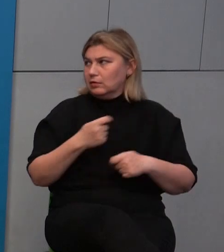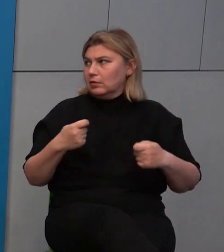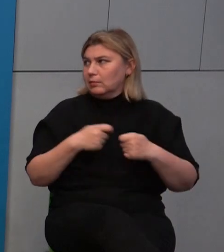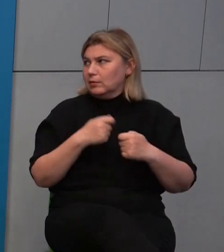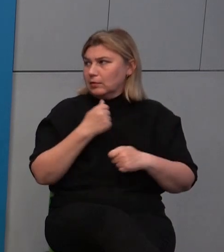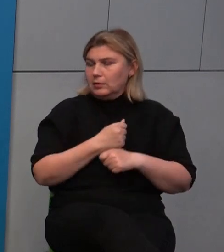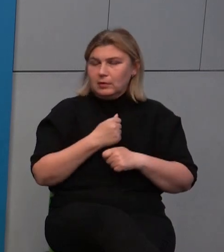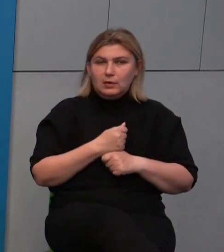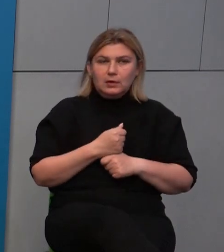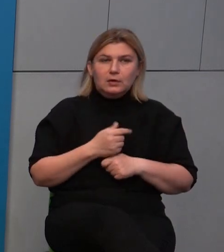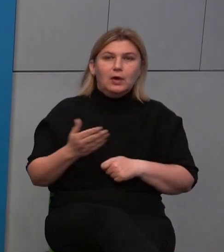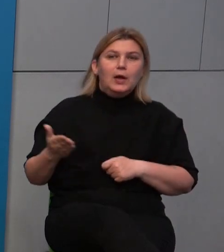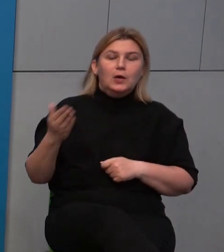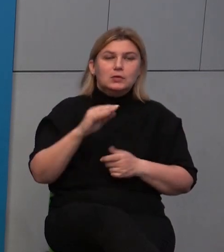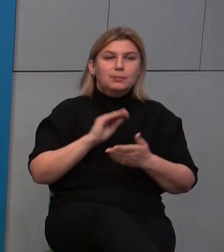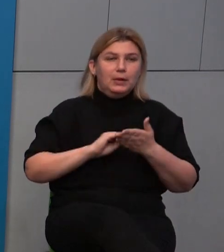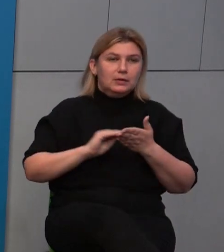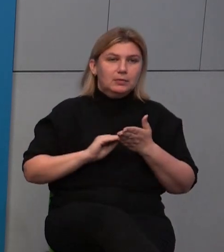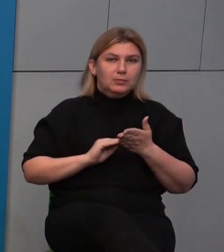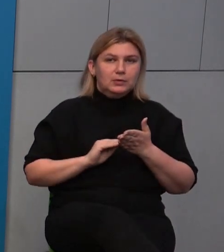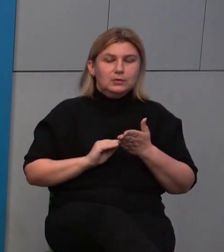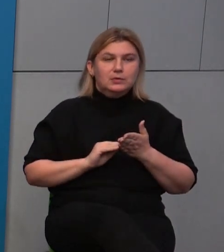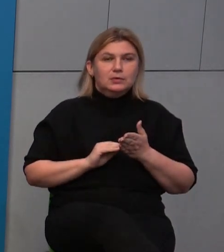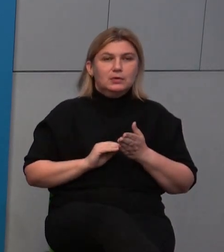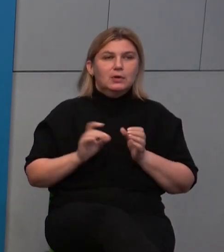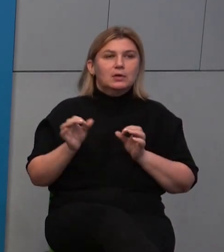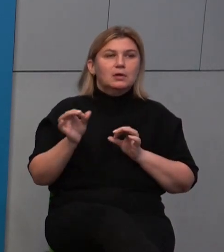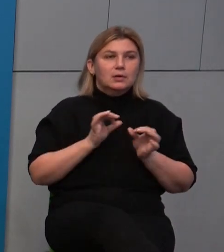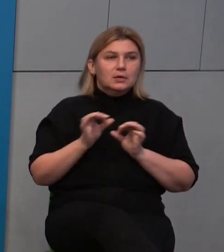że to oni mają napisać w ogóle wszystko i do historii, i do literatury,